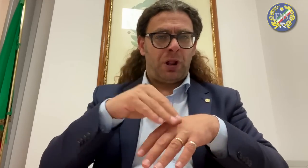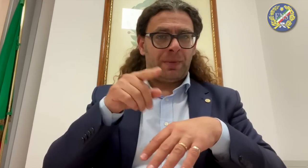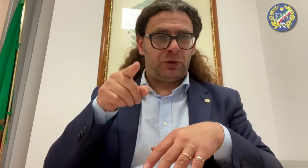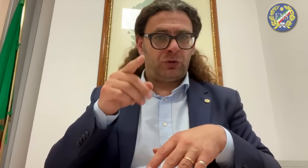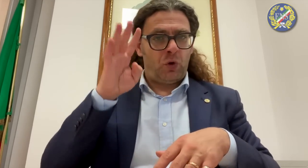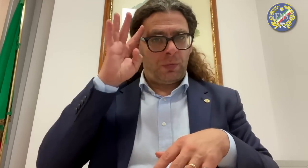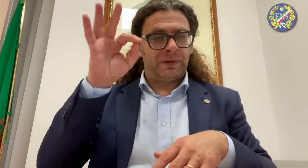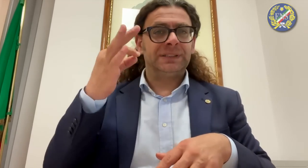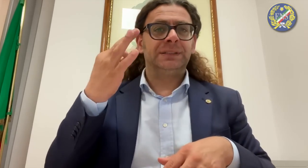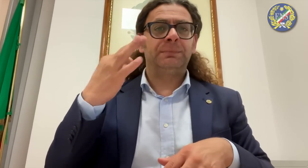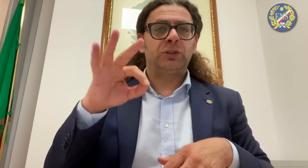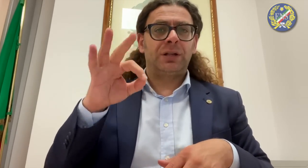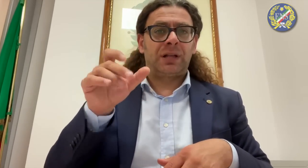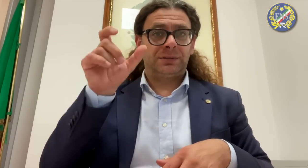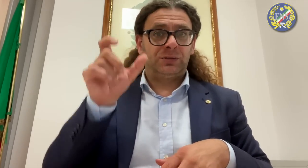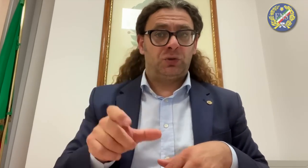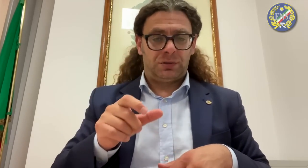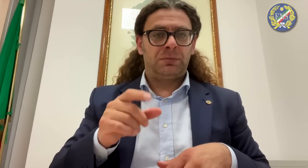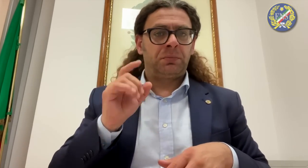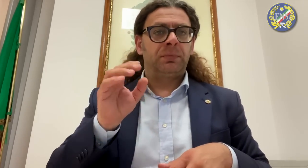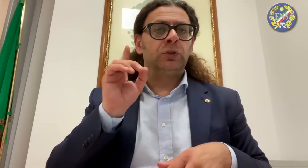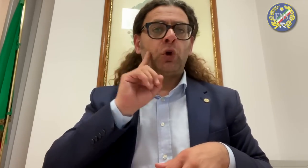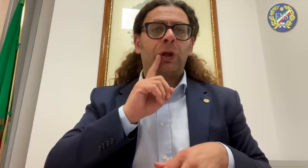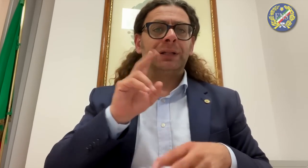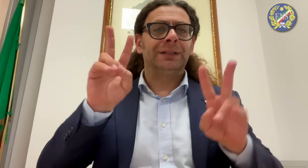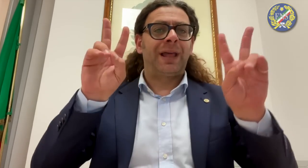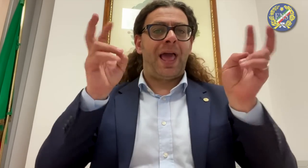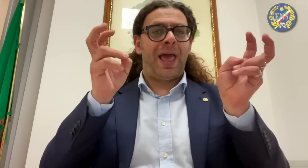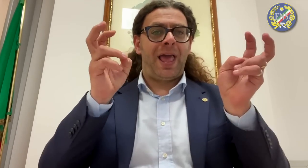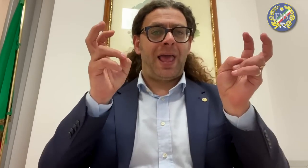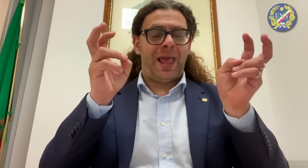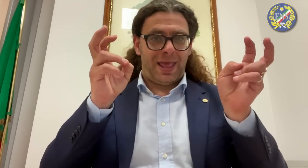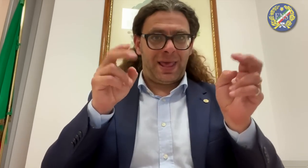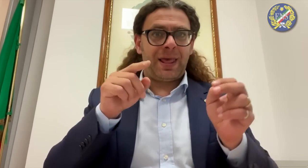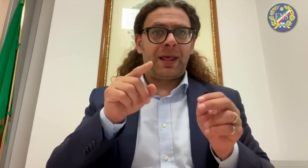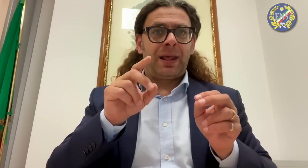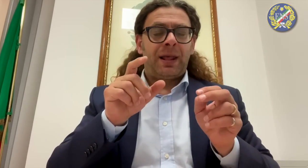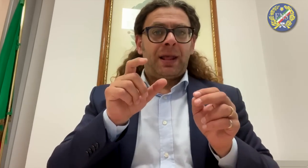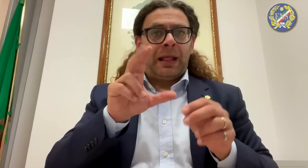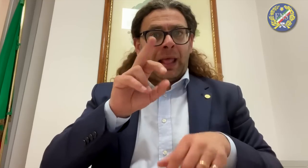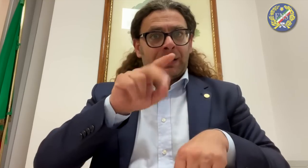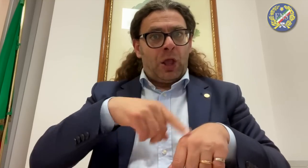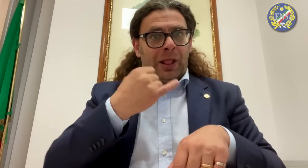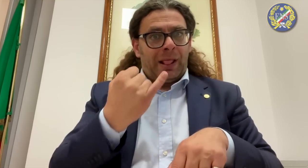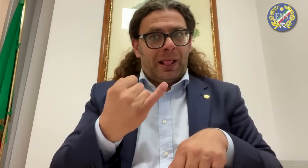specializzarsi nel sostegno, che dovrebbero essere mirati ai temi della sordità. Ad oggi il monte ore (di sole 30 ore) è davvero troppo esiguo.